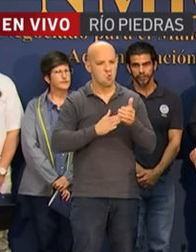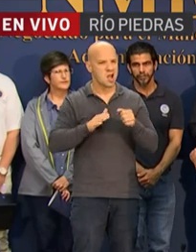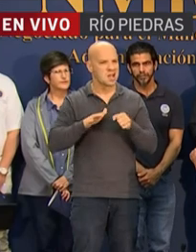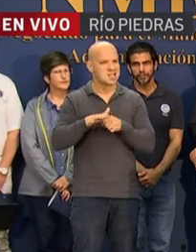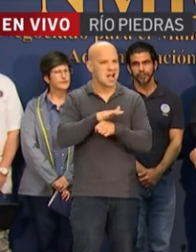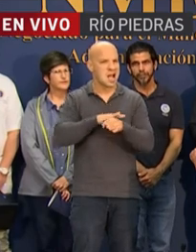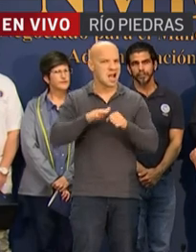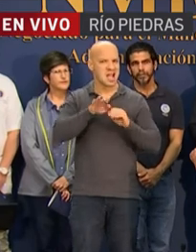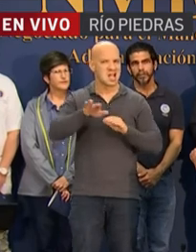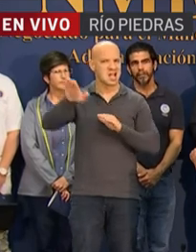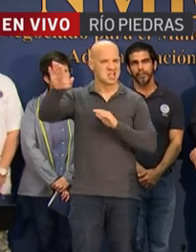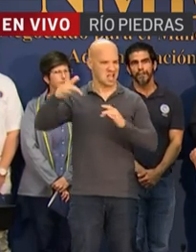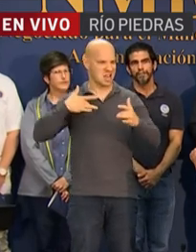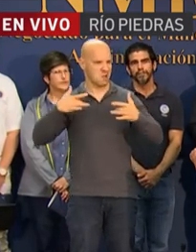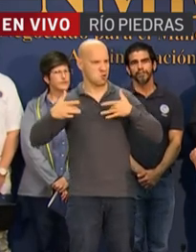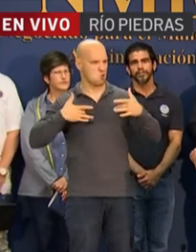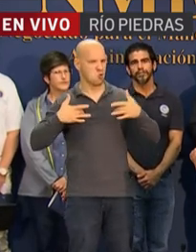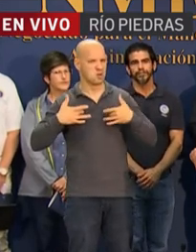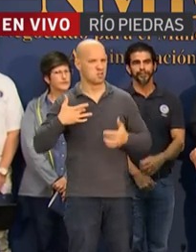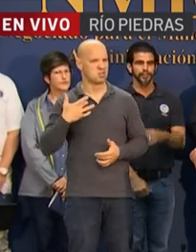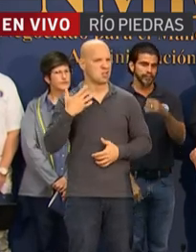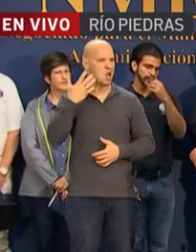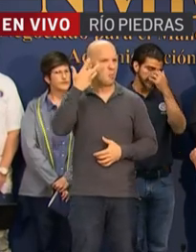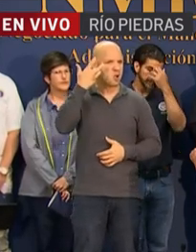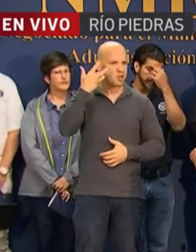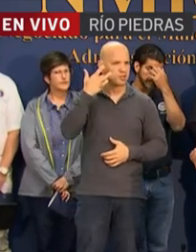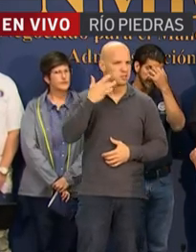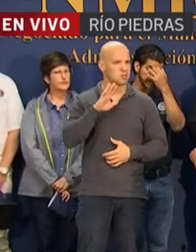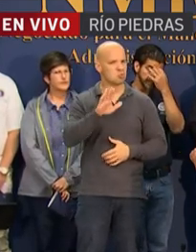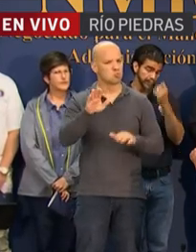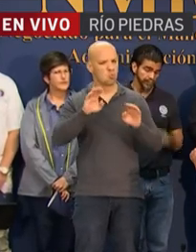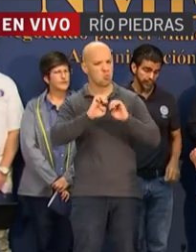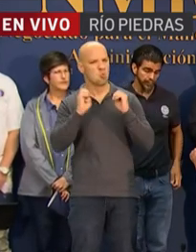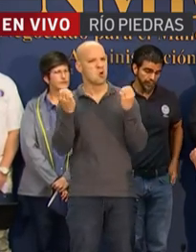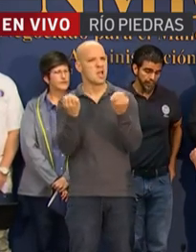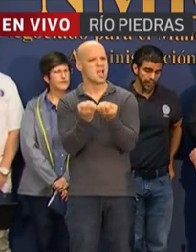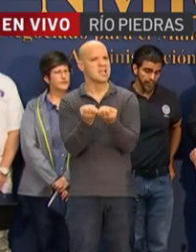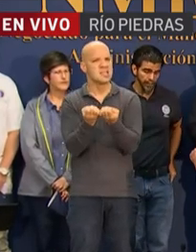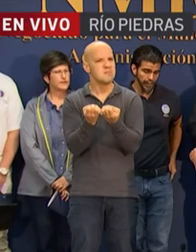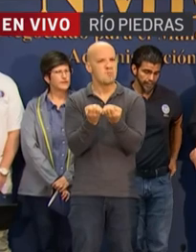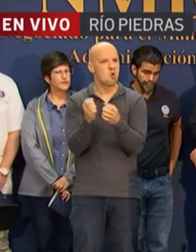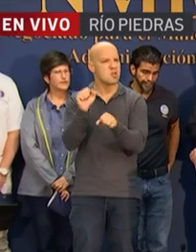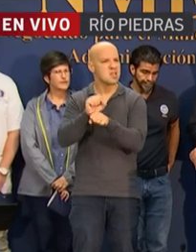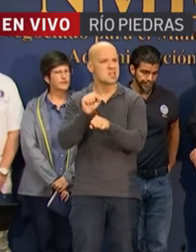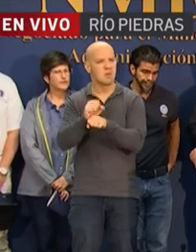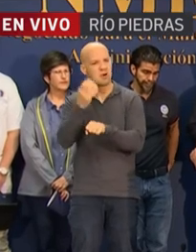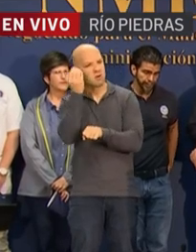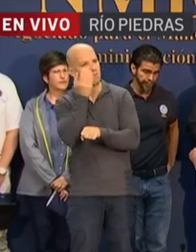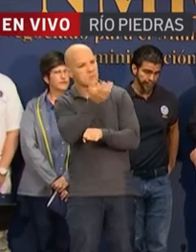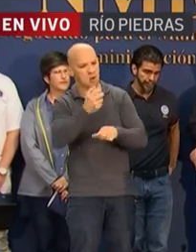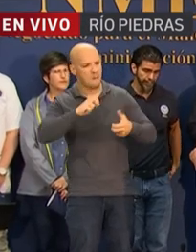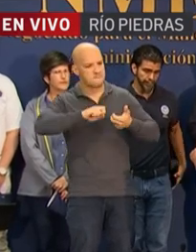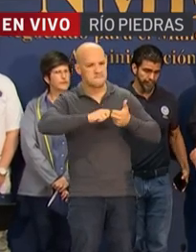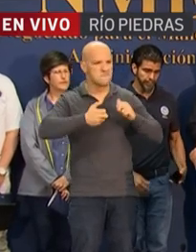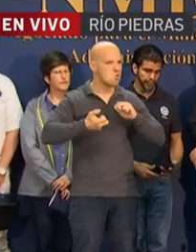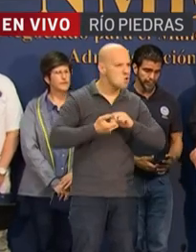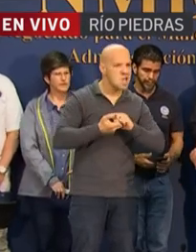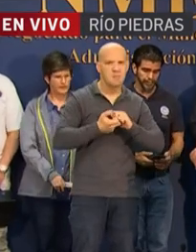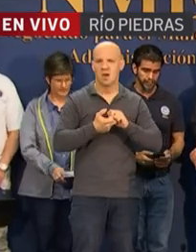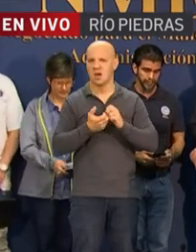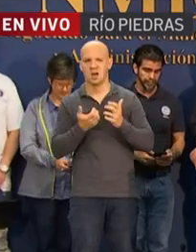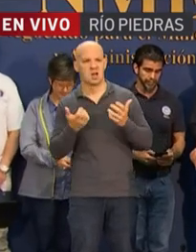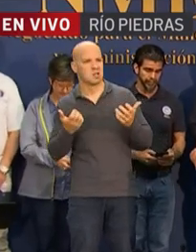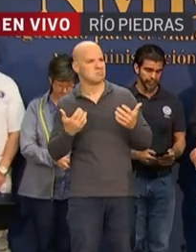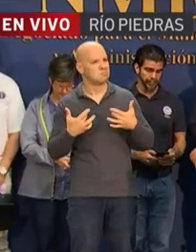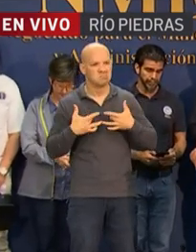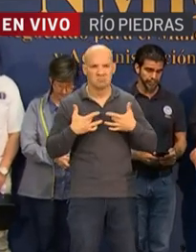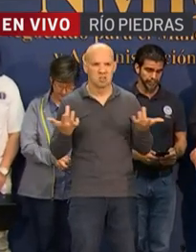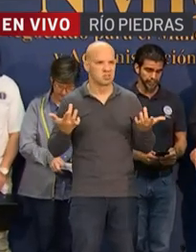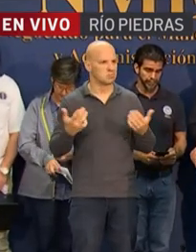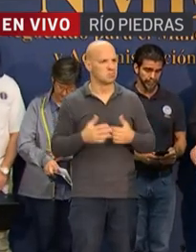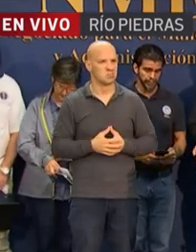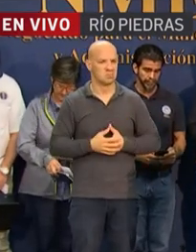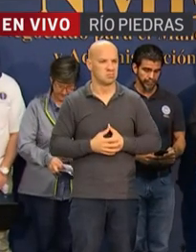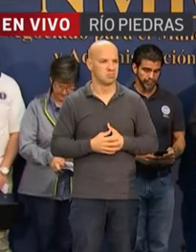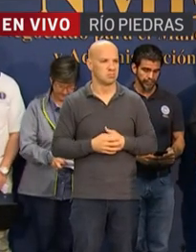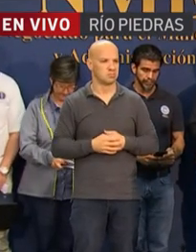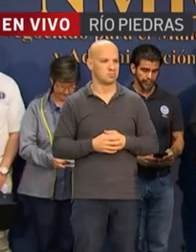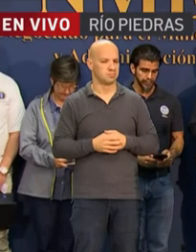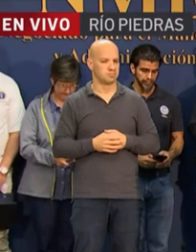LUNES, SOLAMENTE PERSONAL